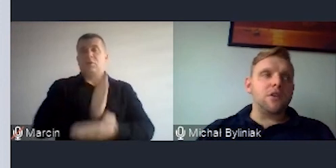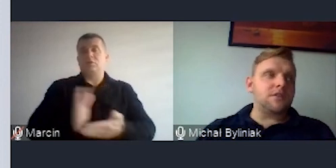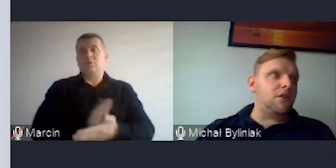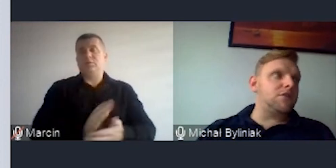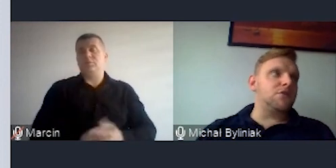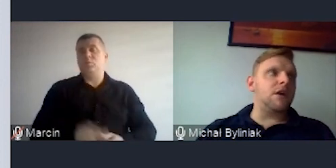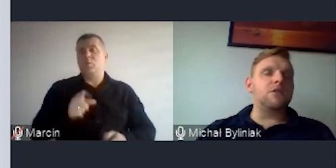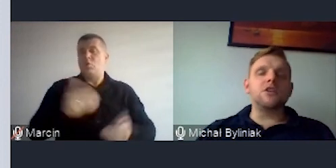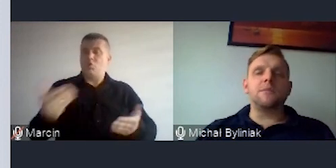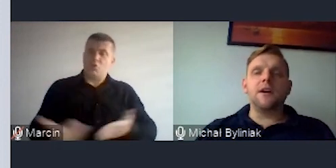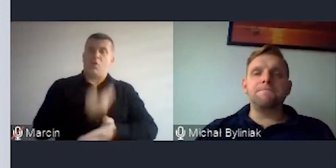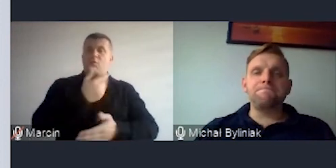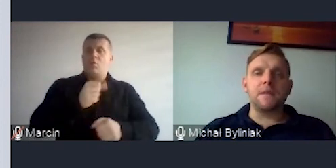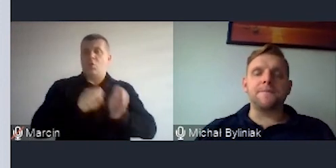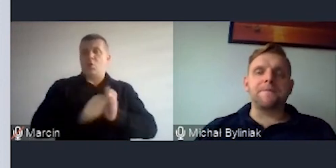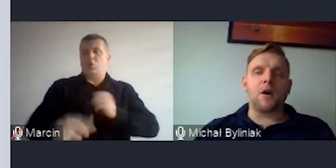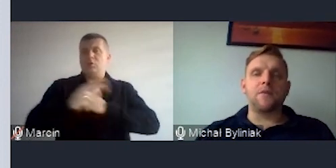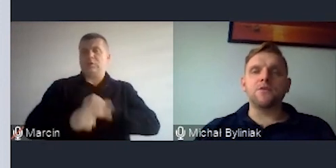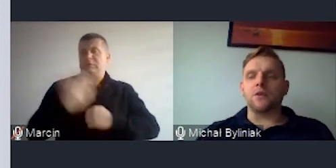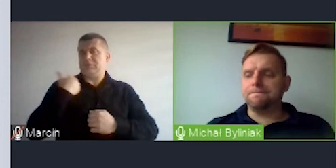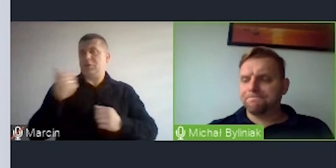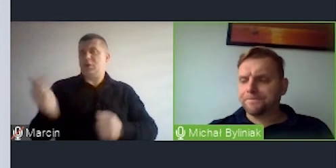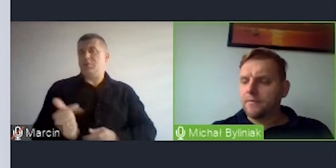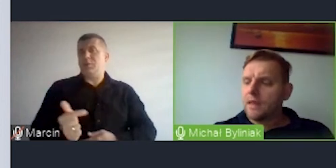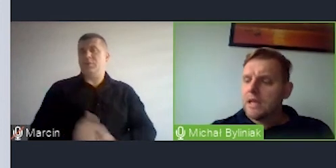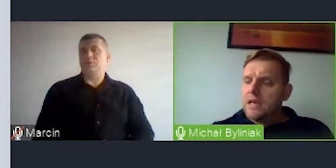To jest nowość, która od sierpnia nam obowiązuje.